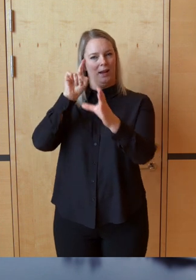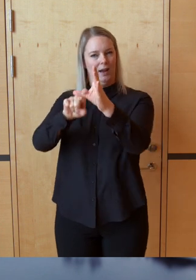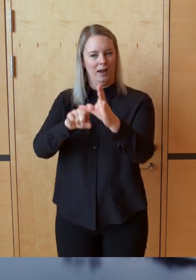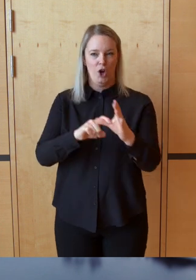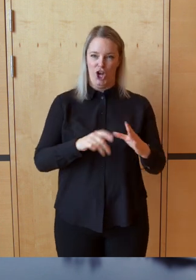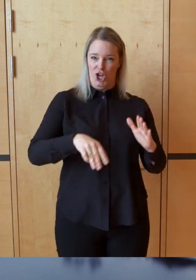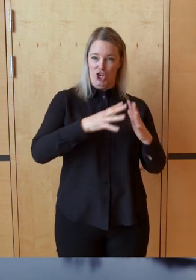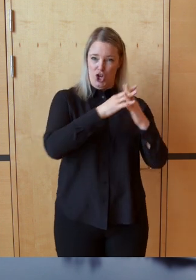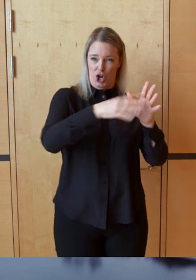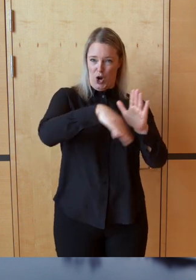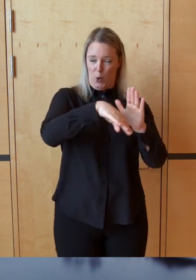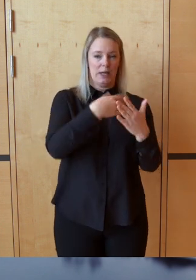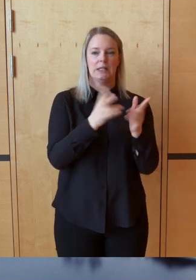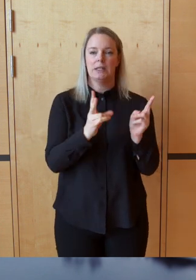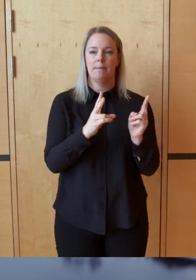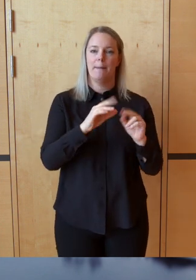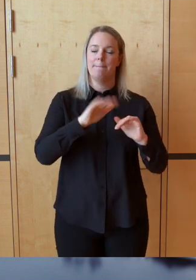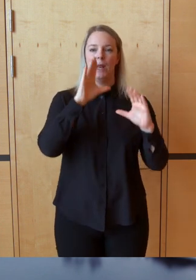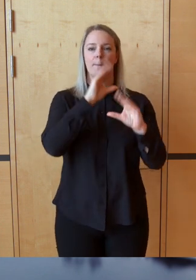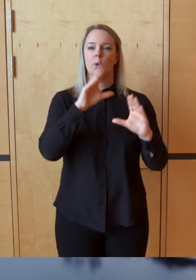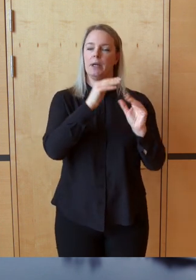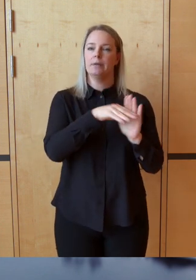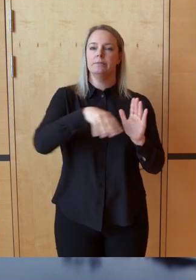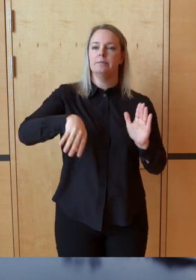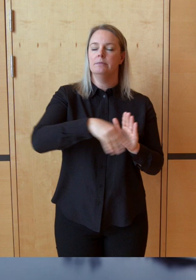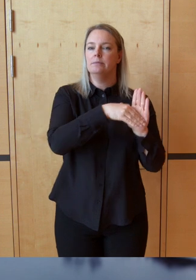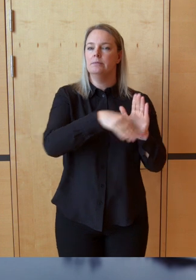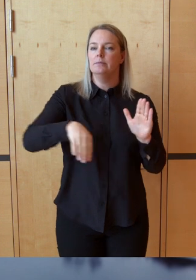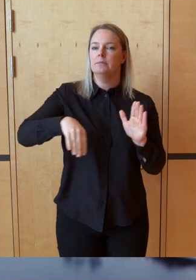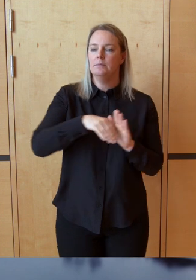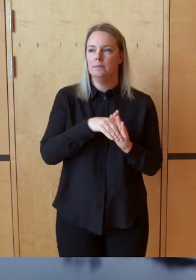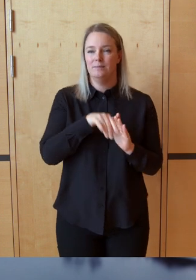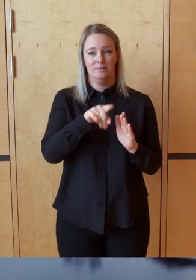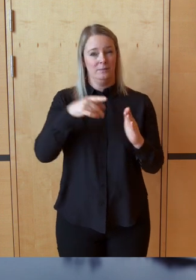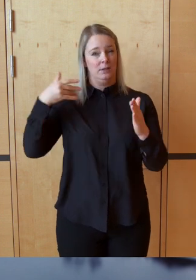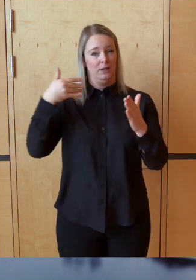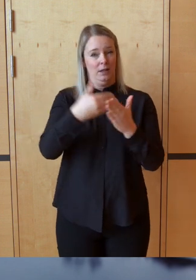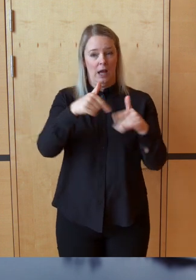Musikspel helt enkelt 20 klockan är dessutom funnits i Sverige i